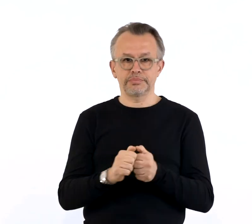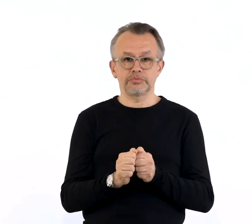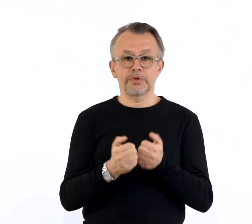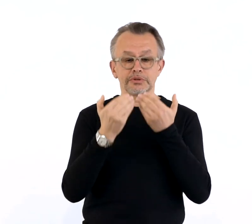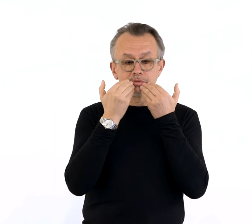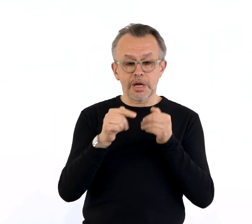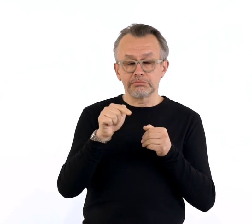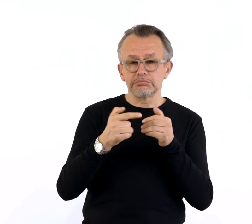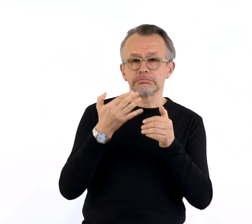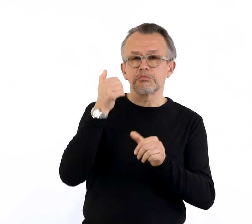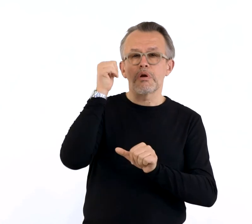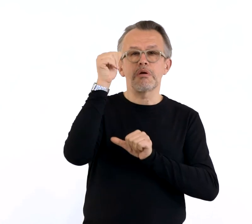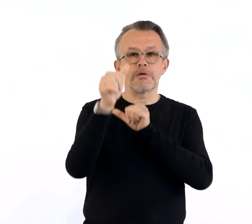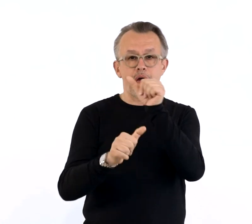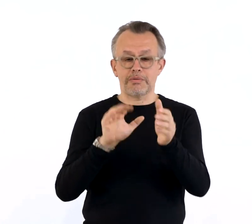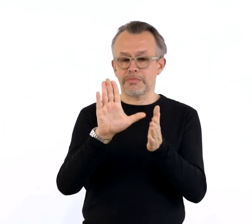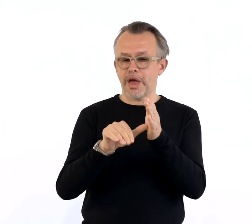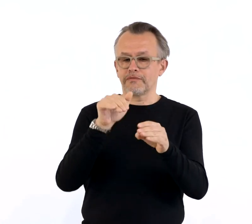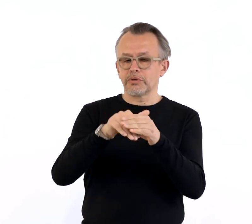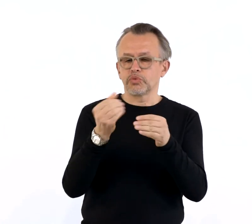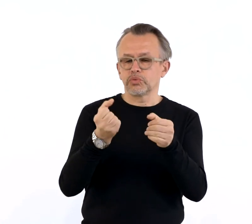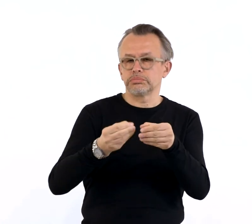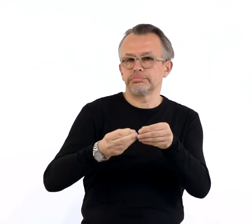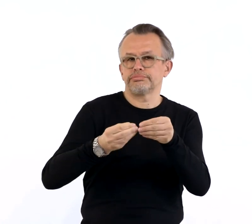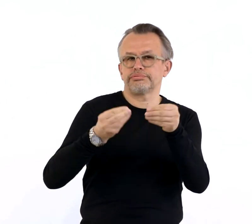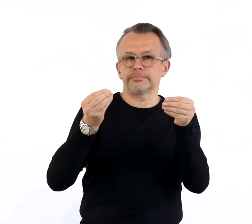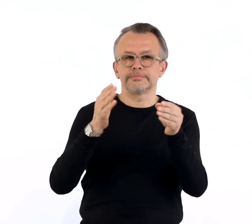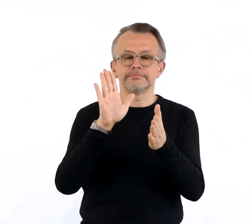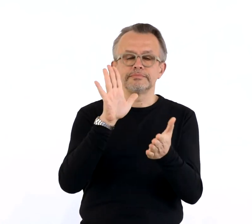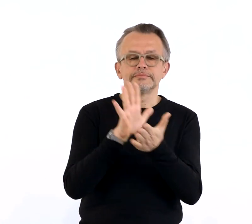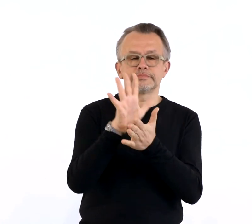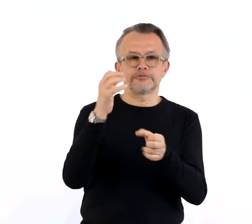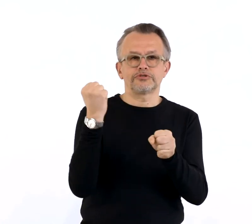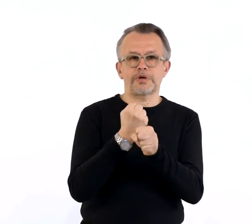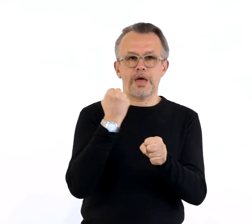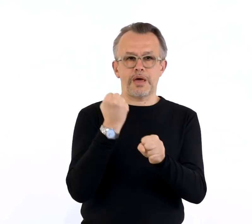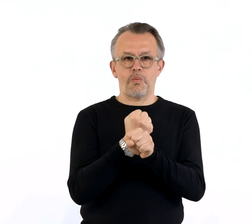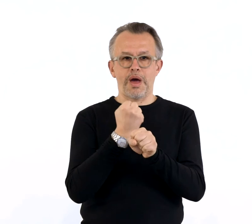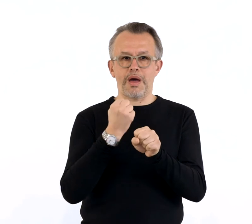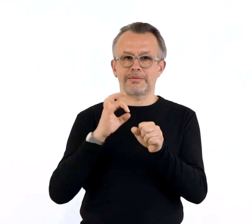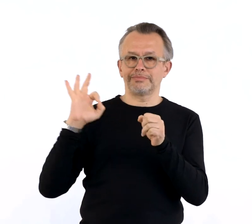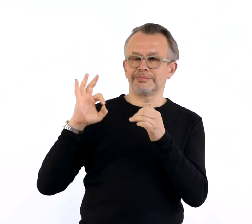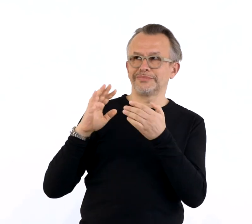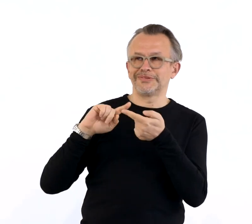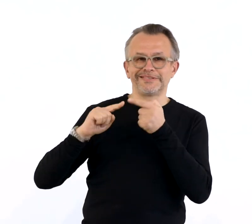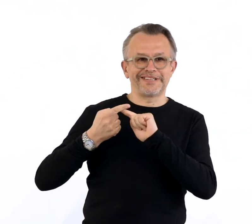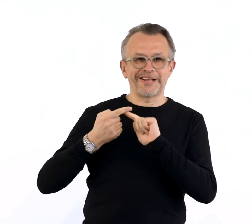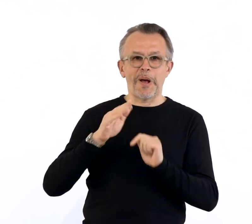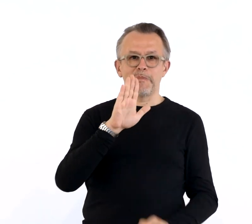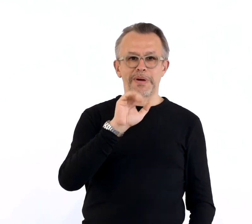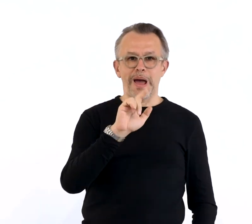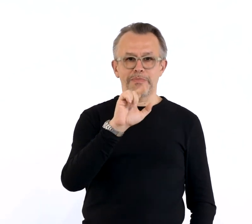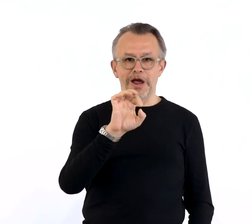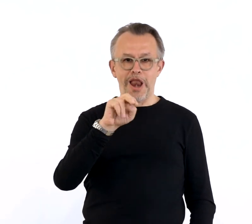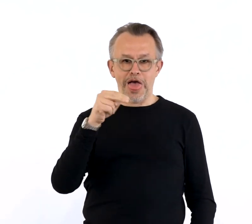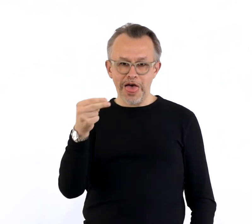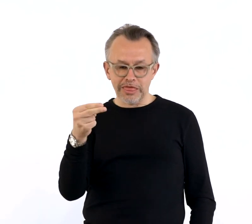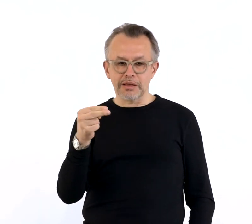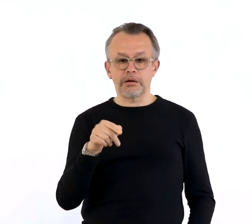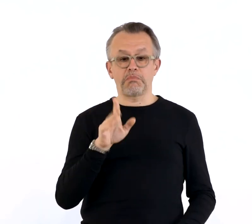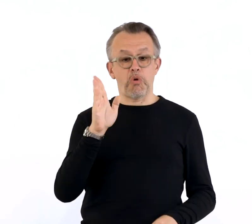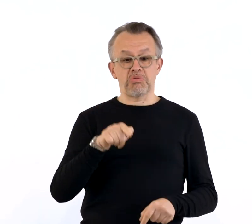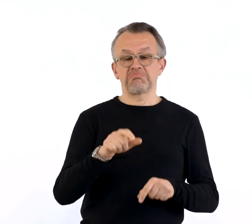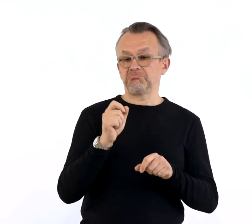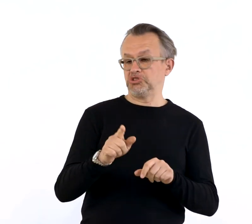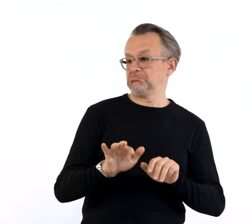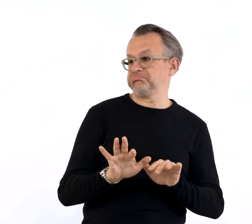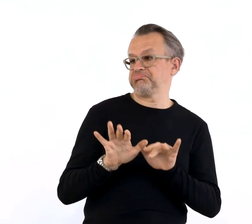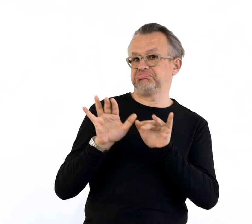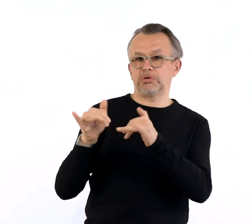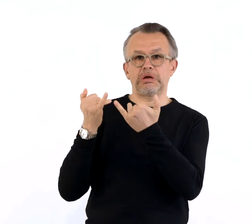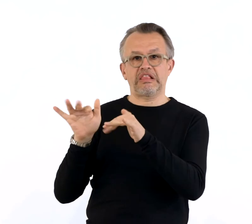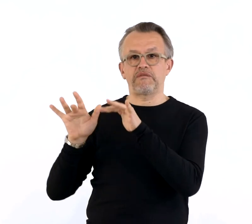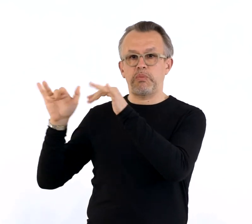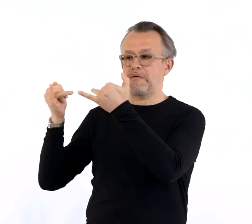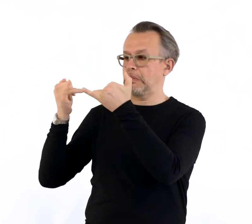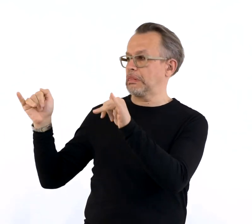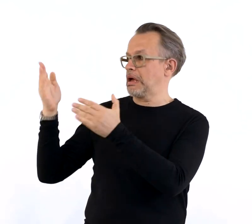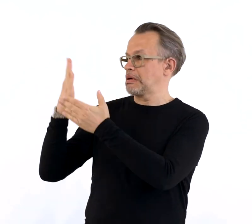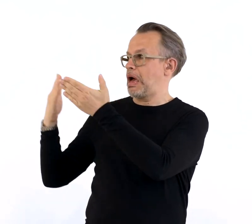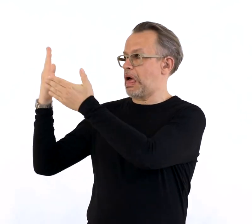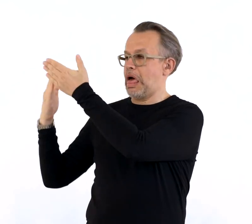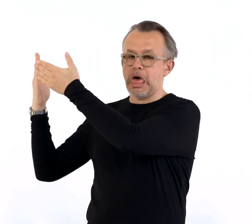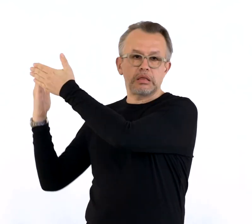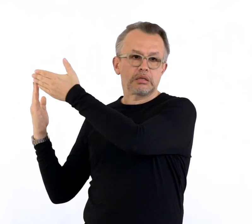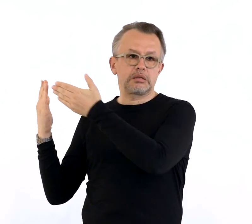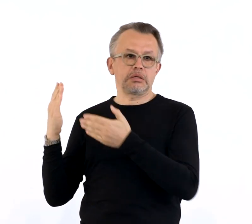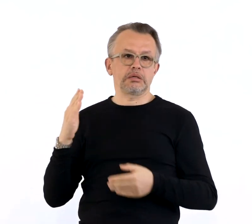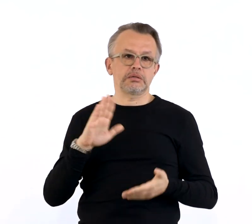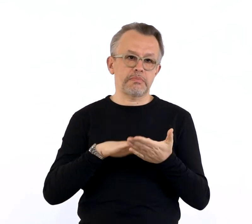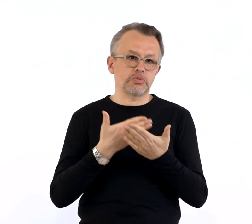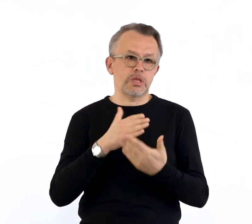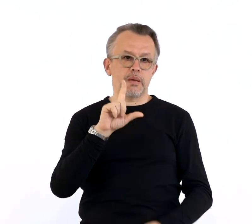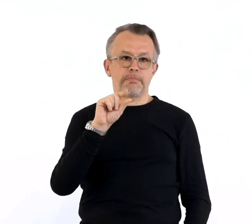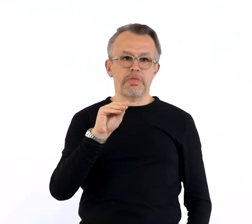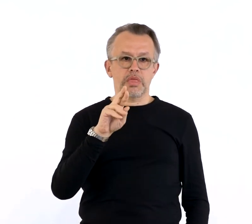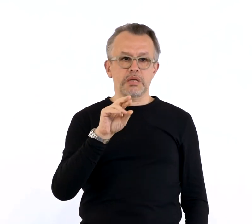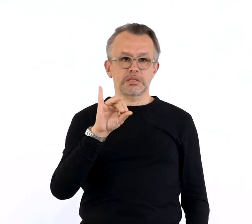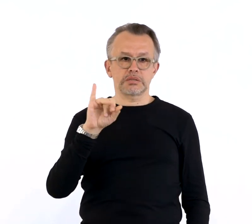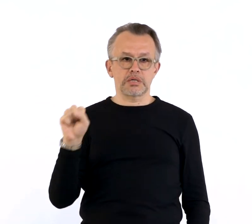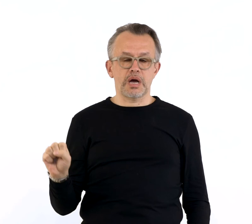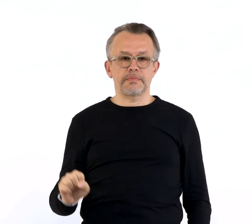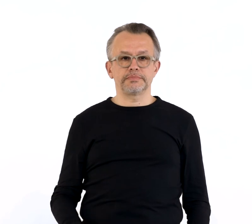Dzięki temu jeszcze przez wiele lat wytwarzano tu dzieła o charakterystycznych cechach sztuki babilońskiej, która wywarła wpływ na sztukę innych kultur, m.in. Persji.